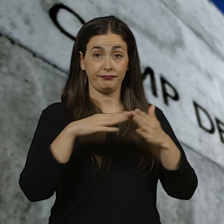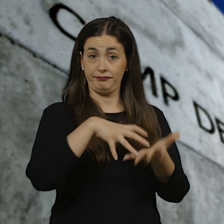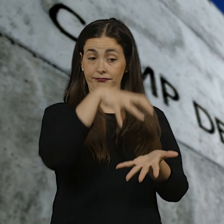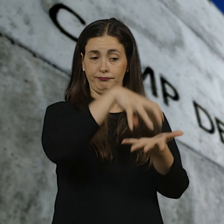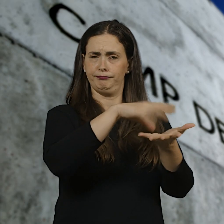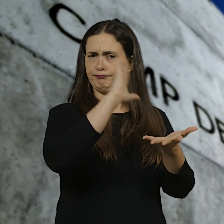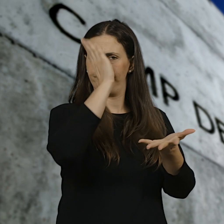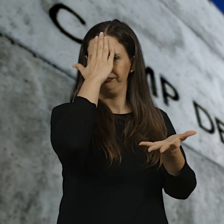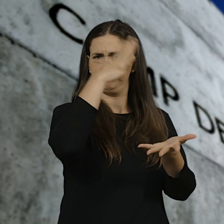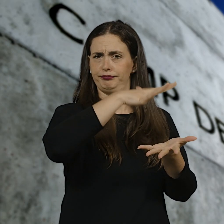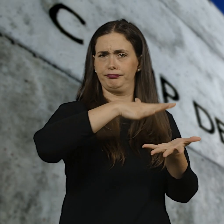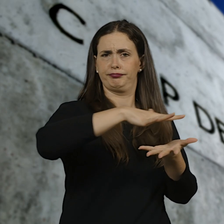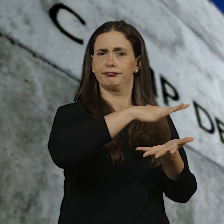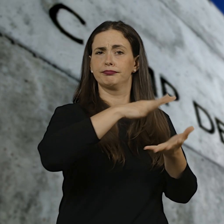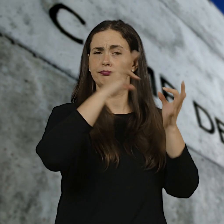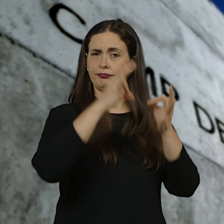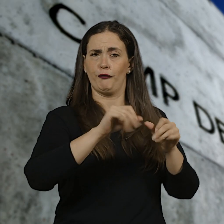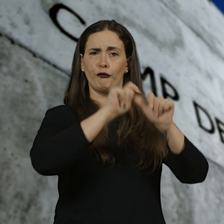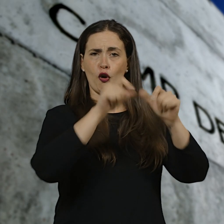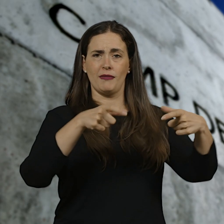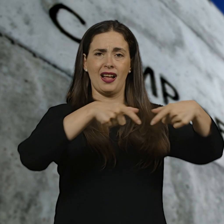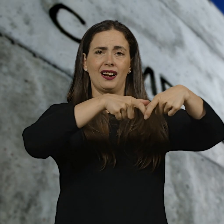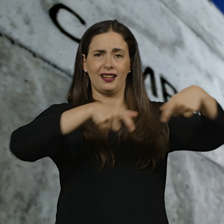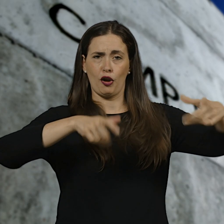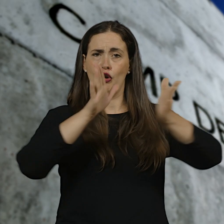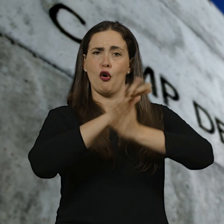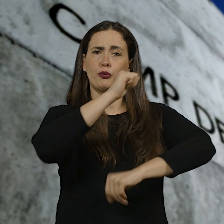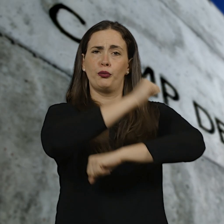El cos principal, de planta rectangular amb balcons a la façana,